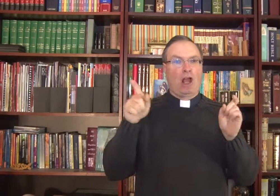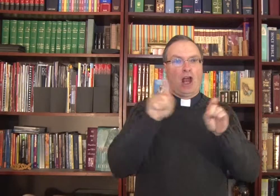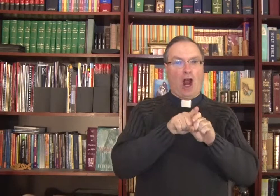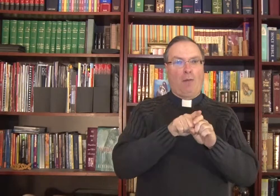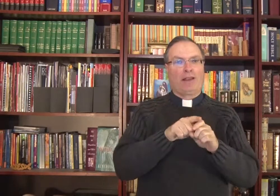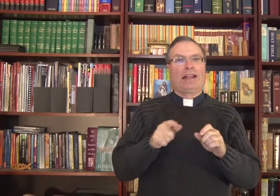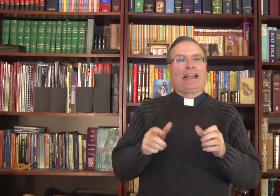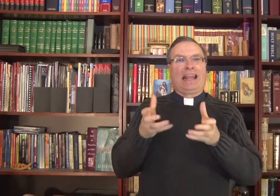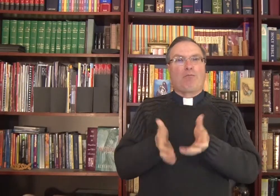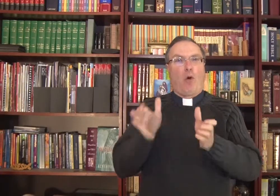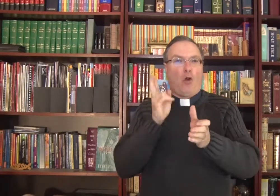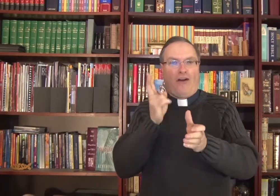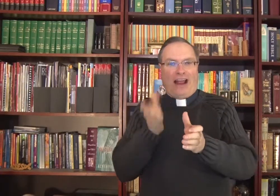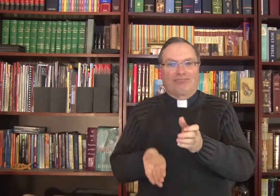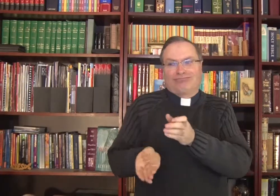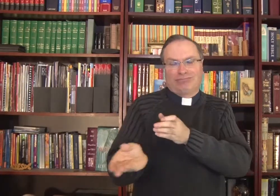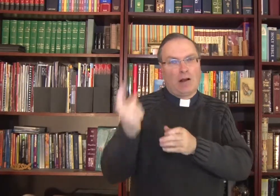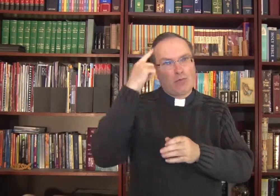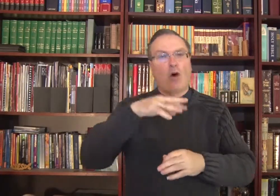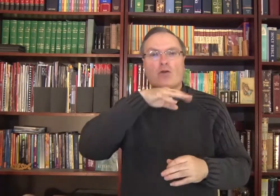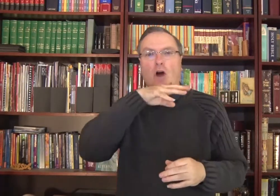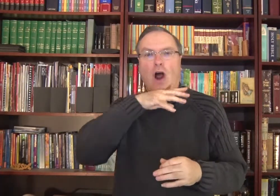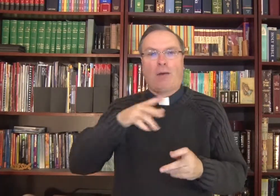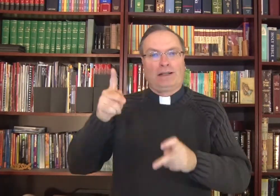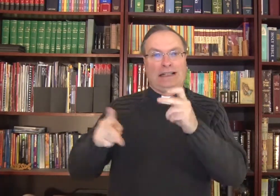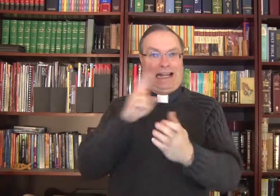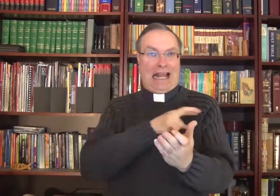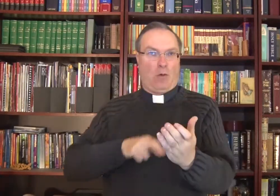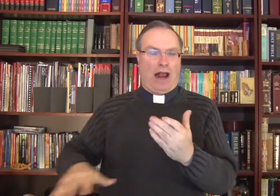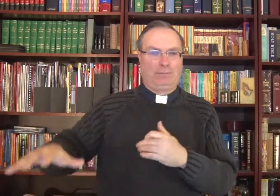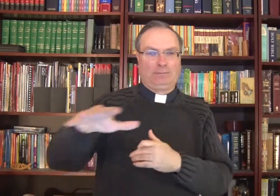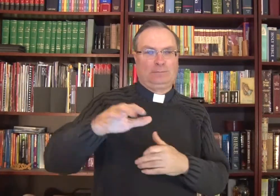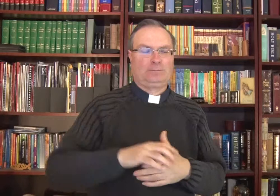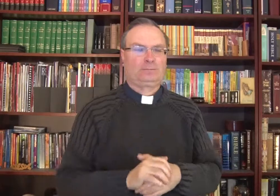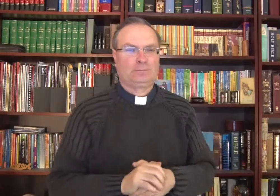comme des pots-de-vin pour corrompre les rois.